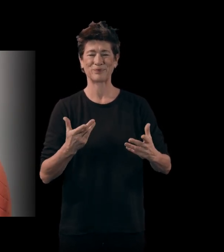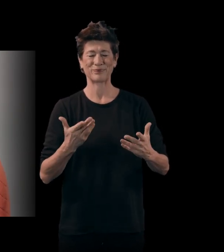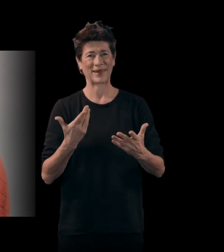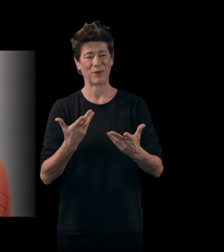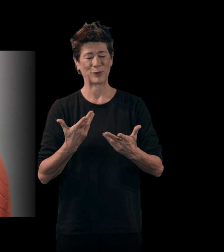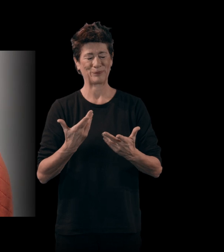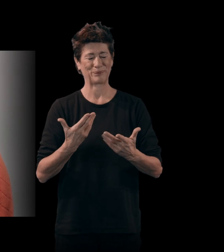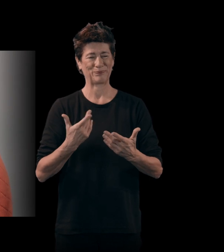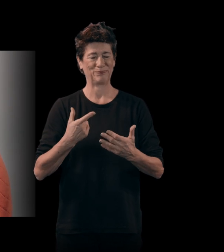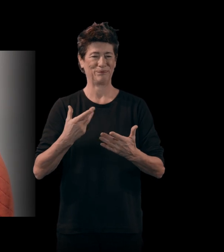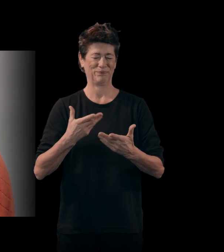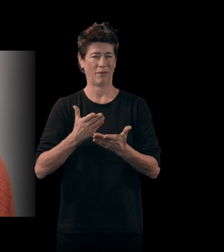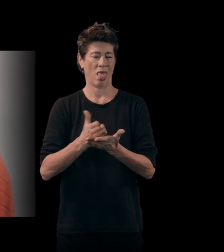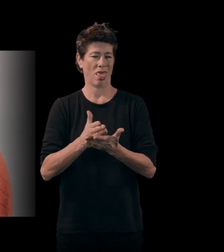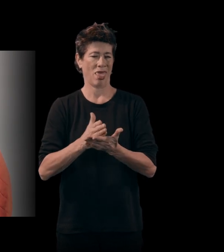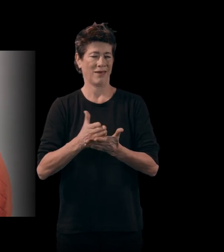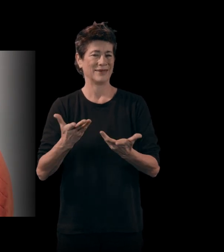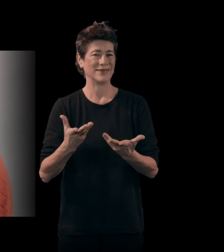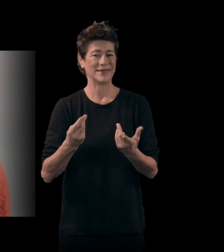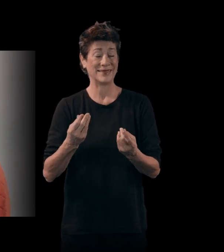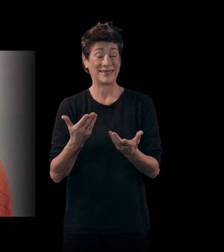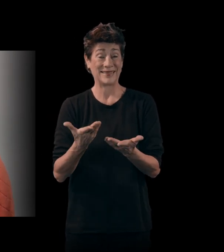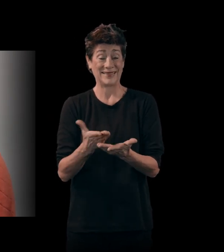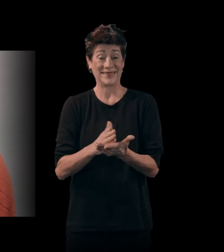C’est l’espace épistémologique des sciences sociales.